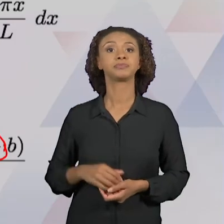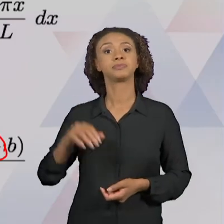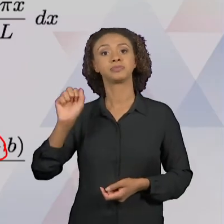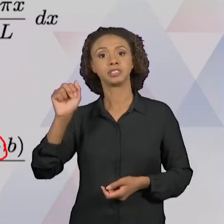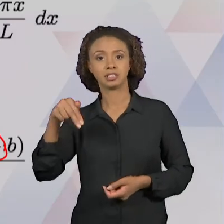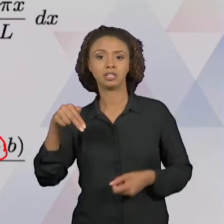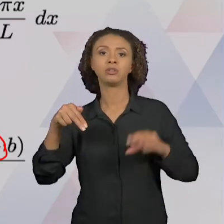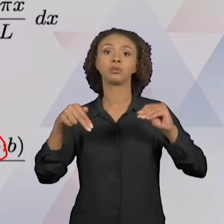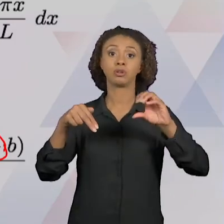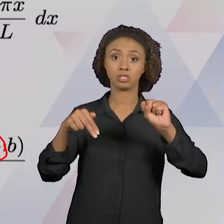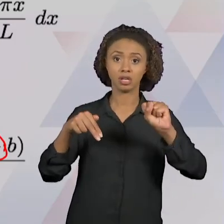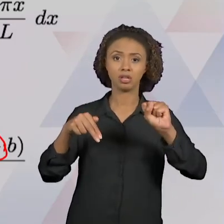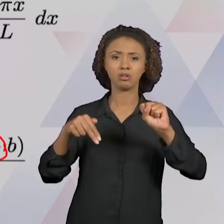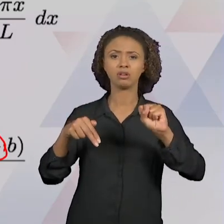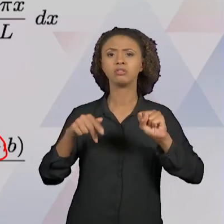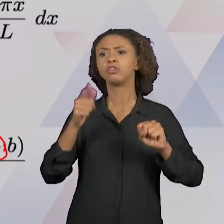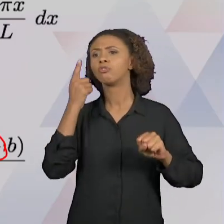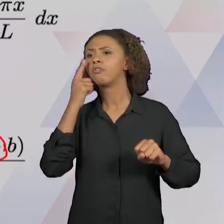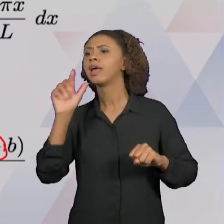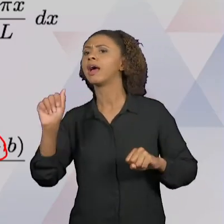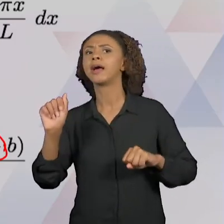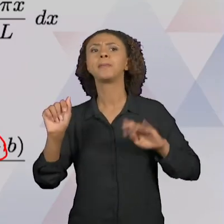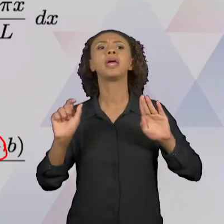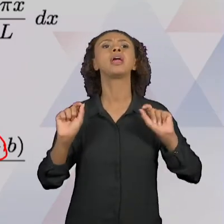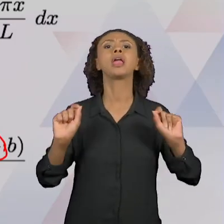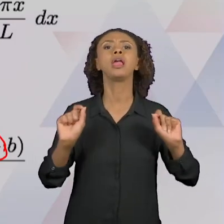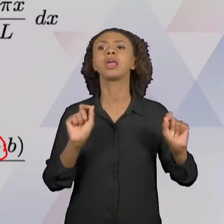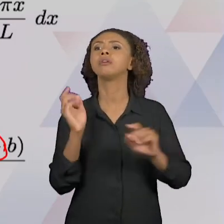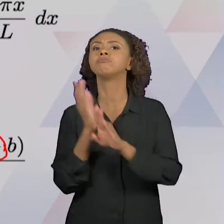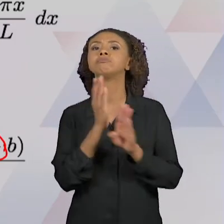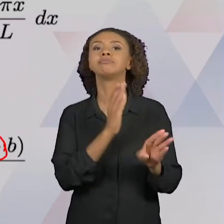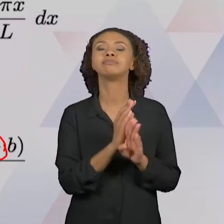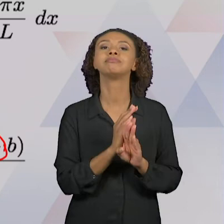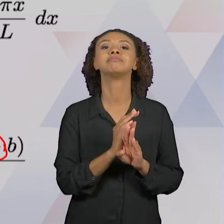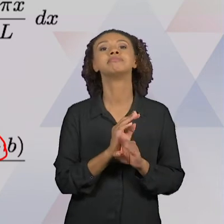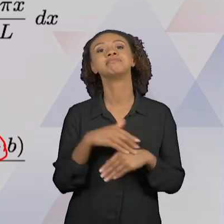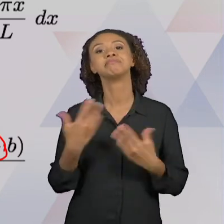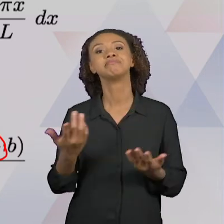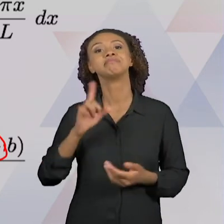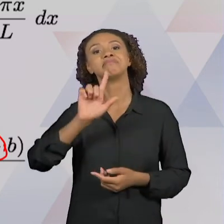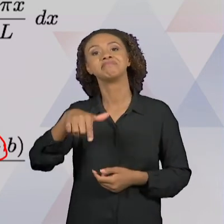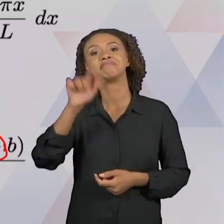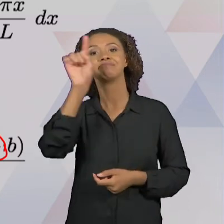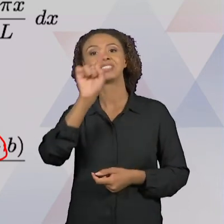IDENTIFICAR QUEM É "A" E "B" E REESCREVER ESSA INTEGRAL SEPARANDO ELA EM DUAS PARCELAS, ESSA